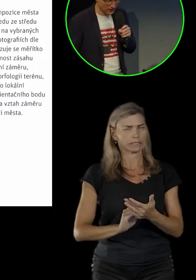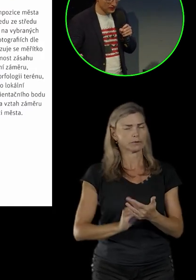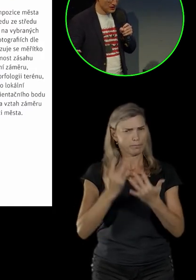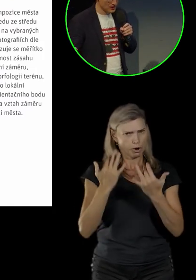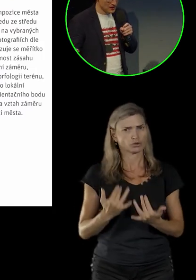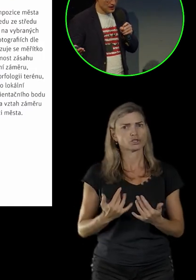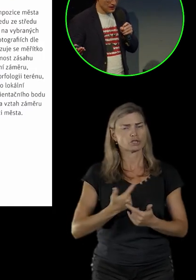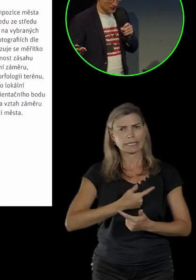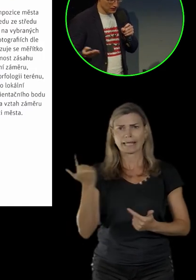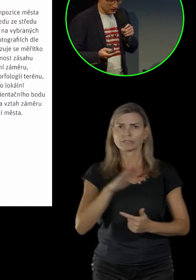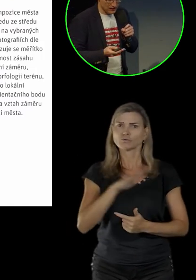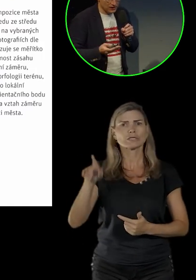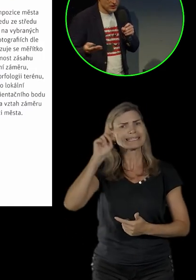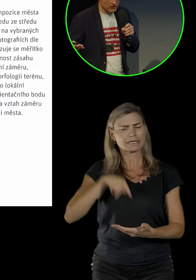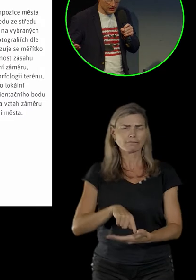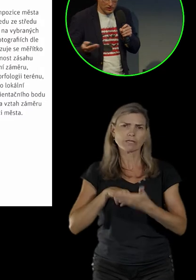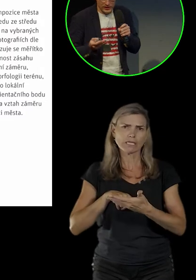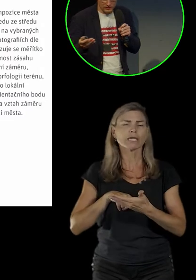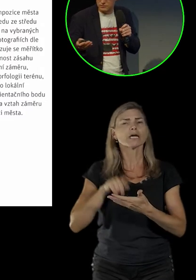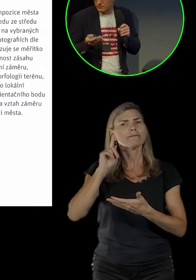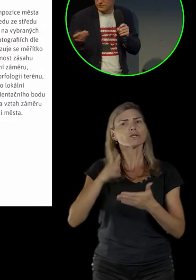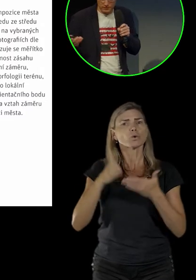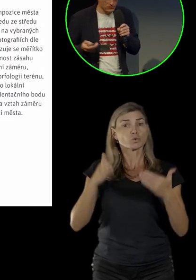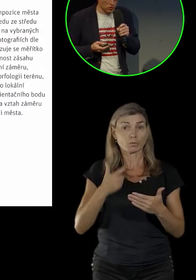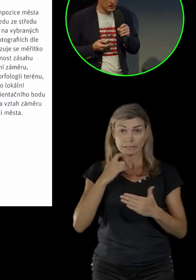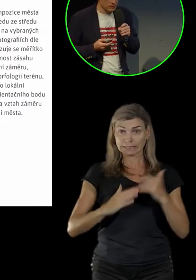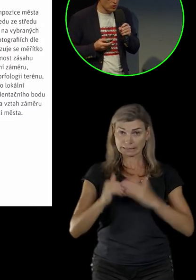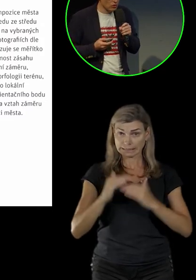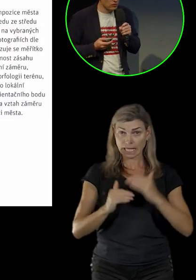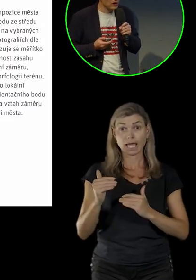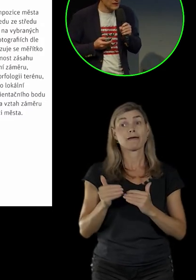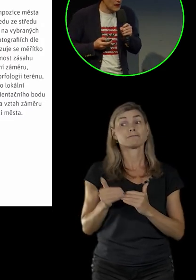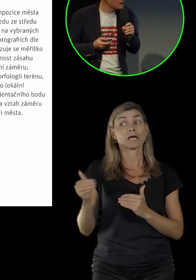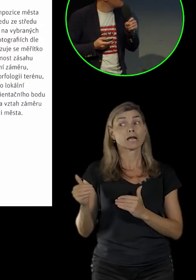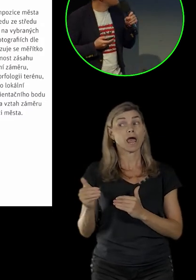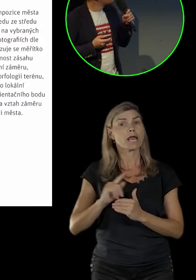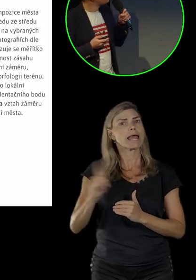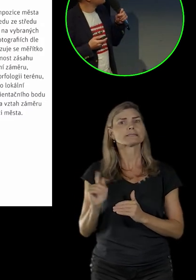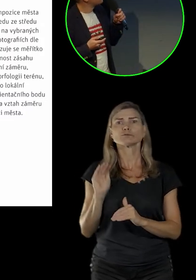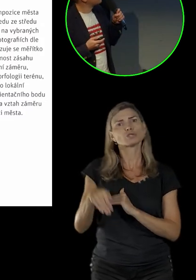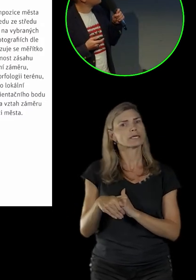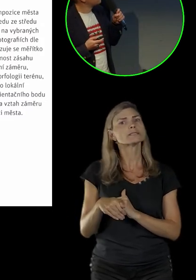transparentně, jak vysoké ty domy v sousedstvích a v lokalitách budou.